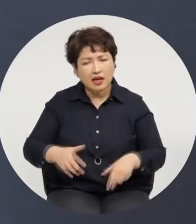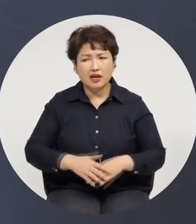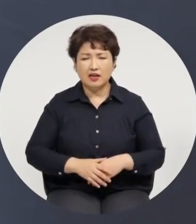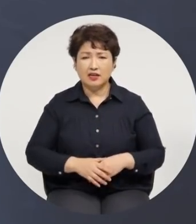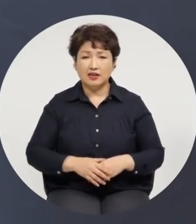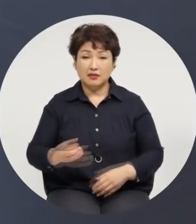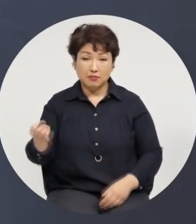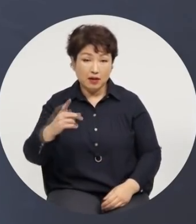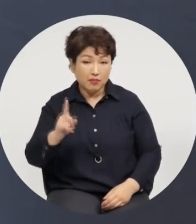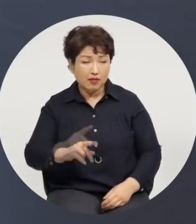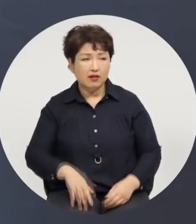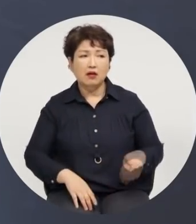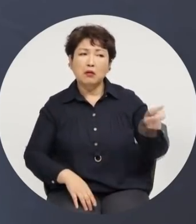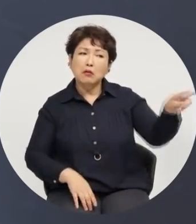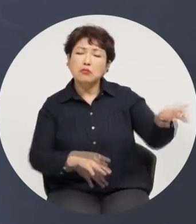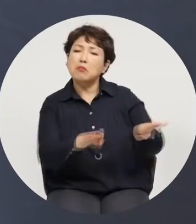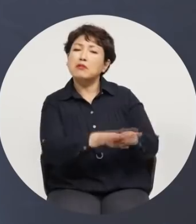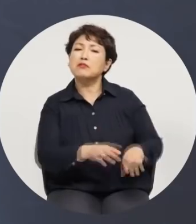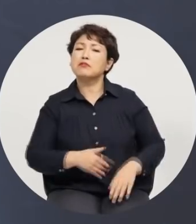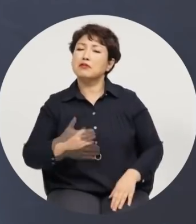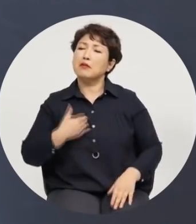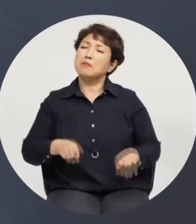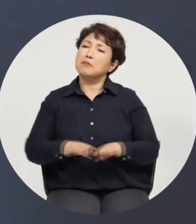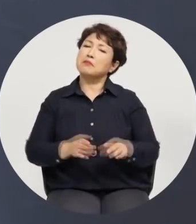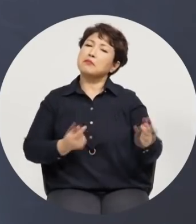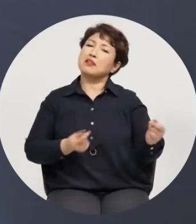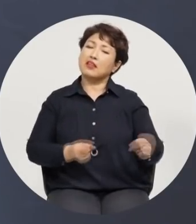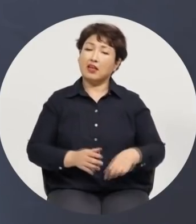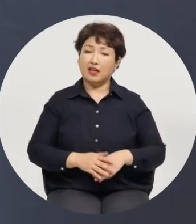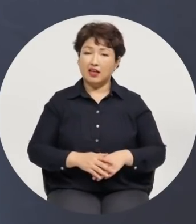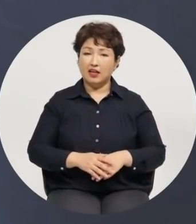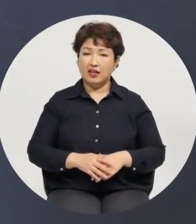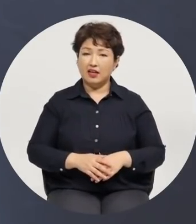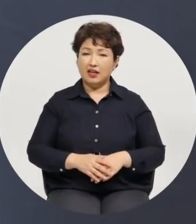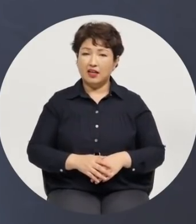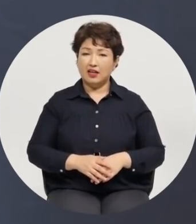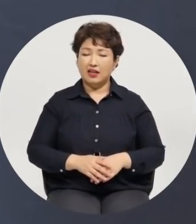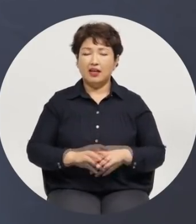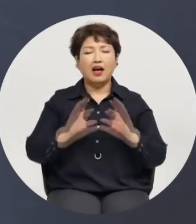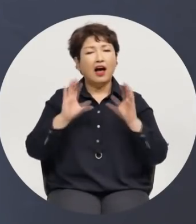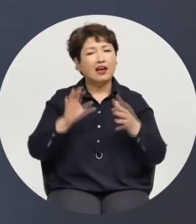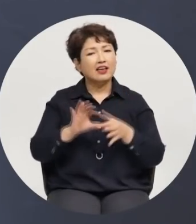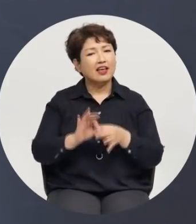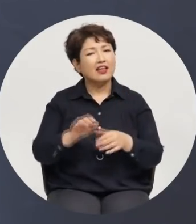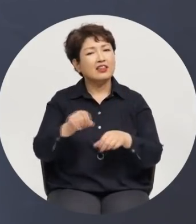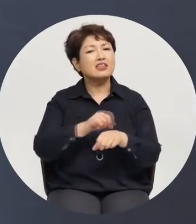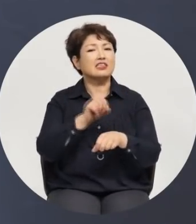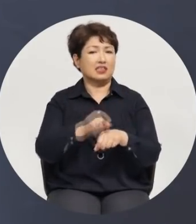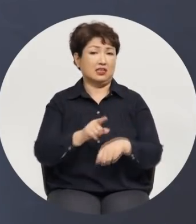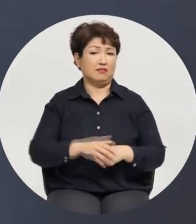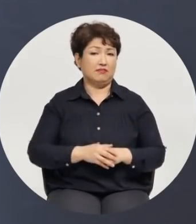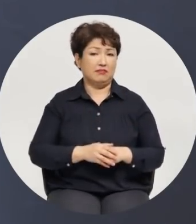그러니까 아이가 나빠서가 아니라 그게 아이의 특징이에요